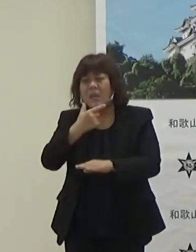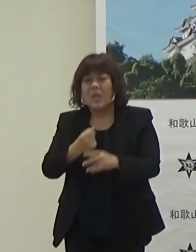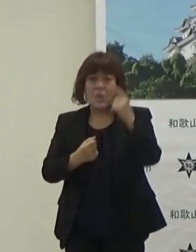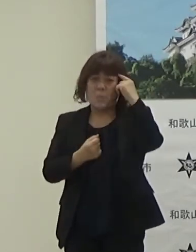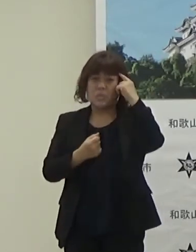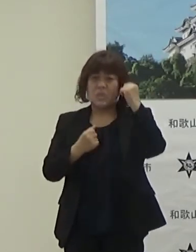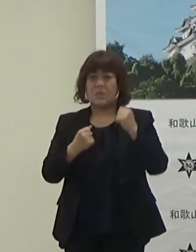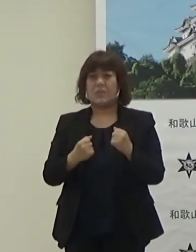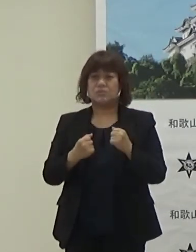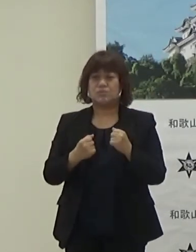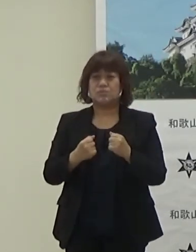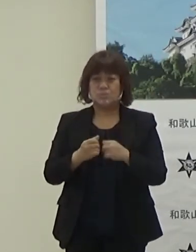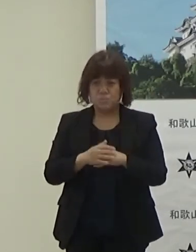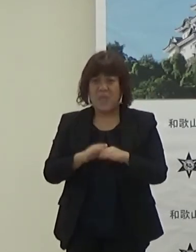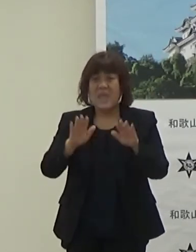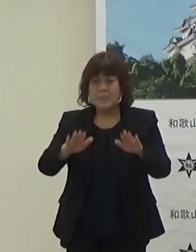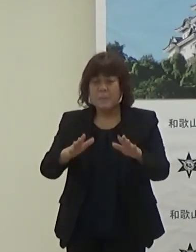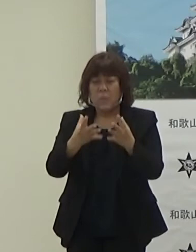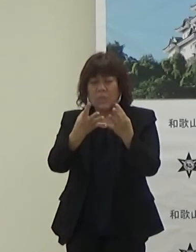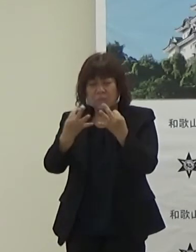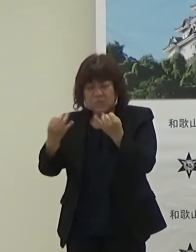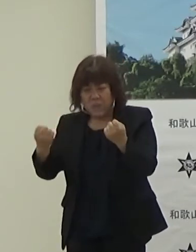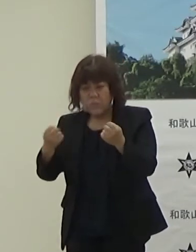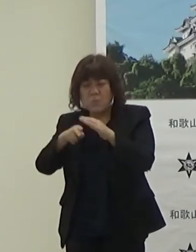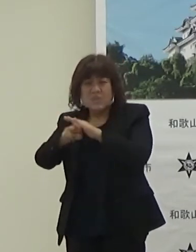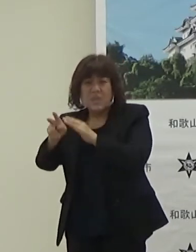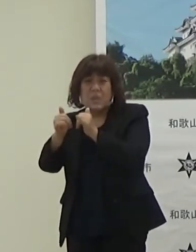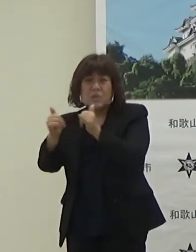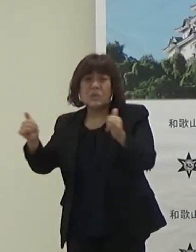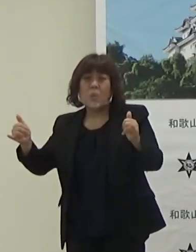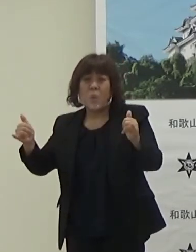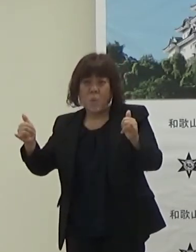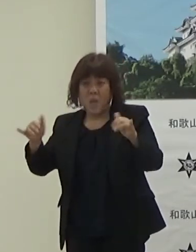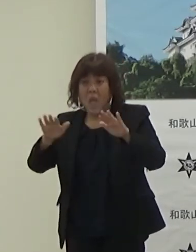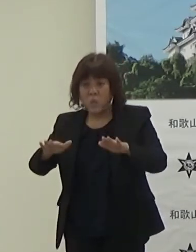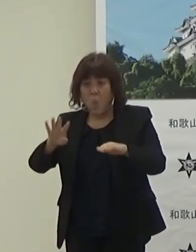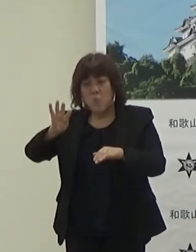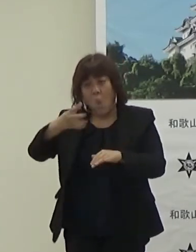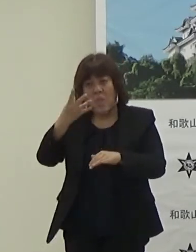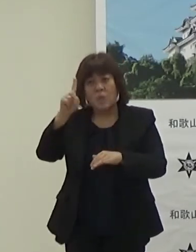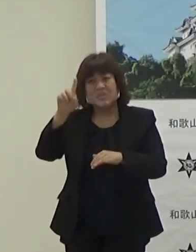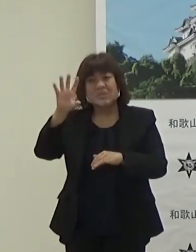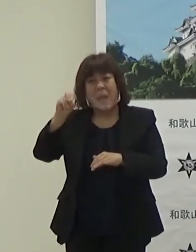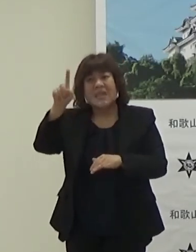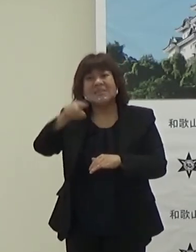今もう多くの難民の方、今日時点で401万人の難民の方が